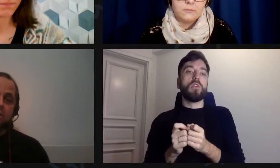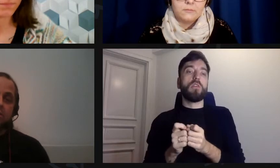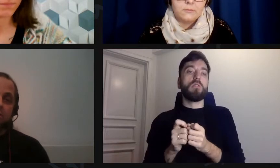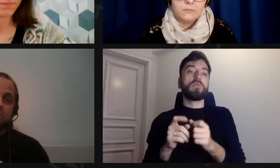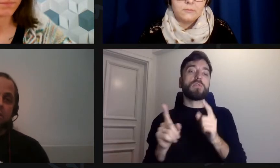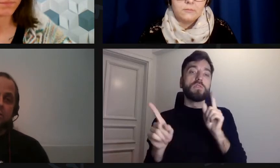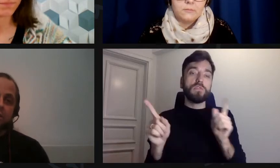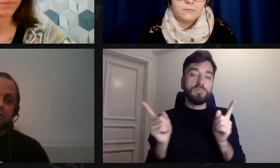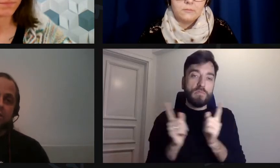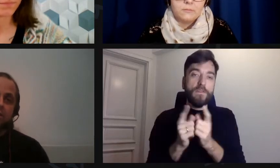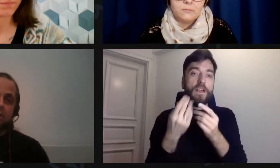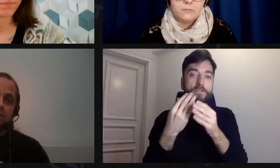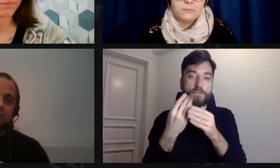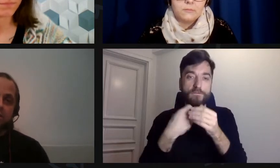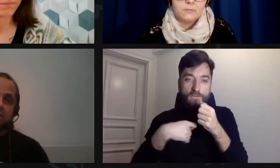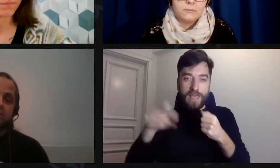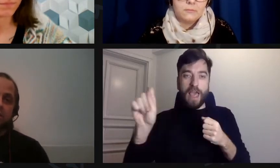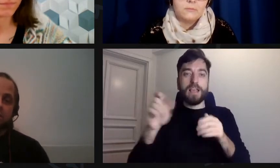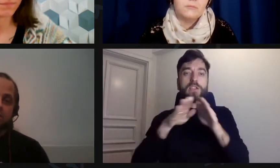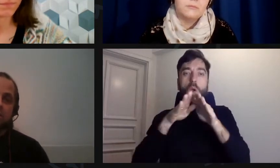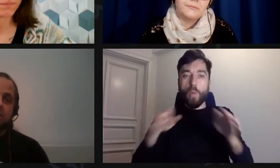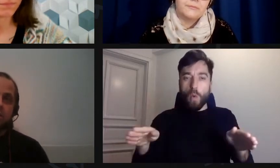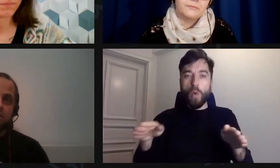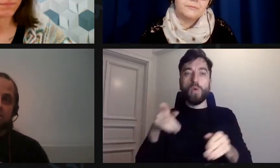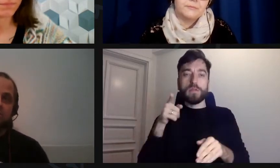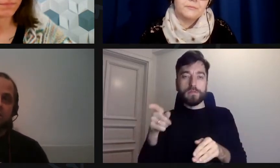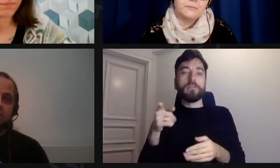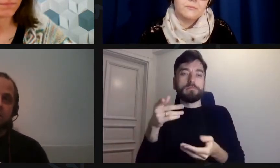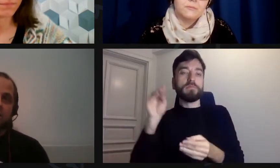i to są takie najbardziej intensywne działania,